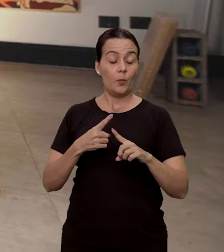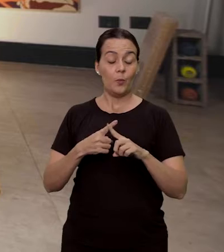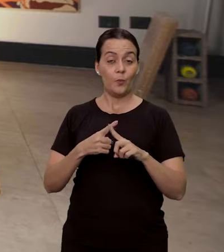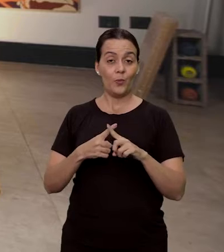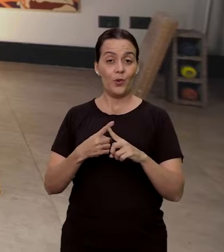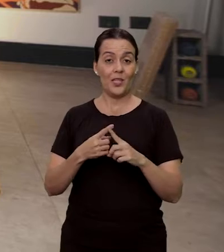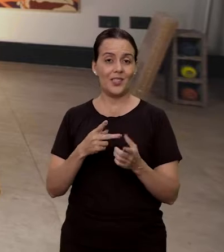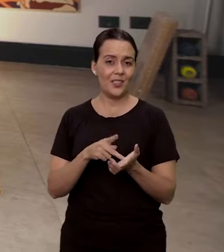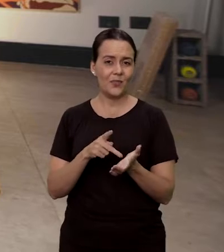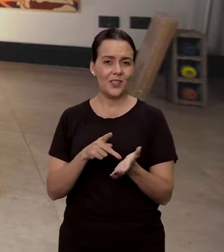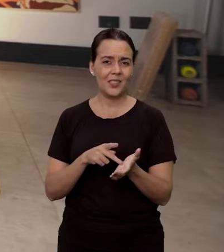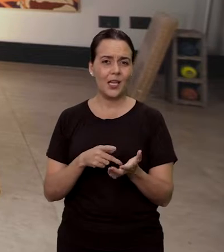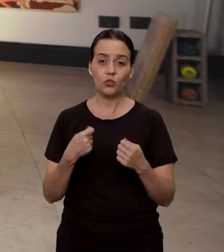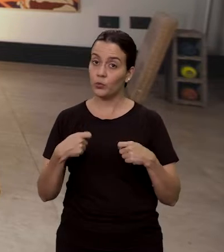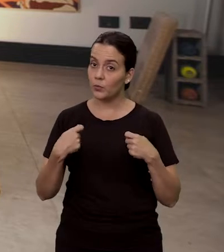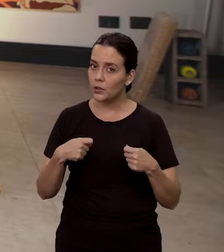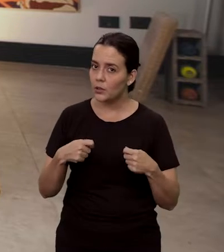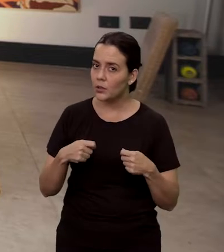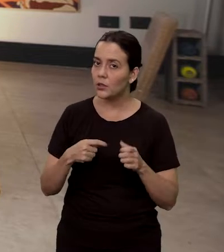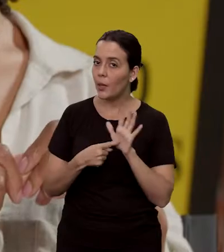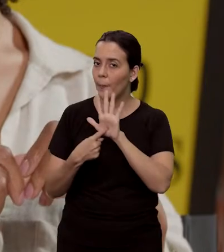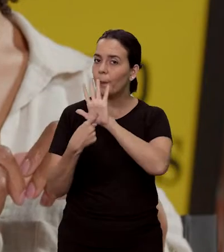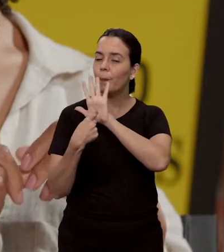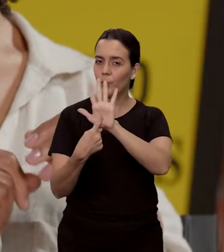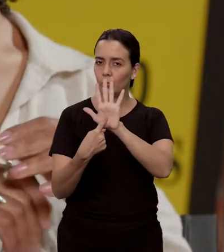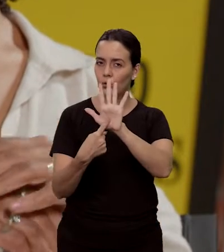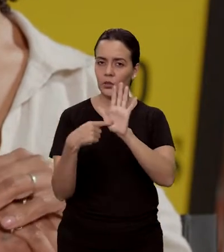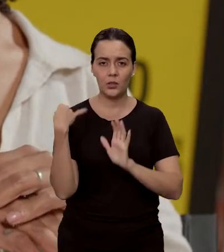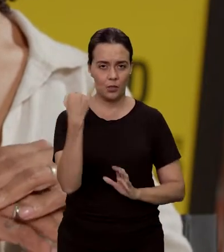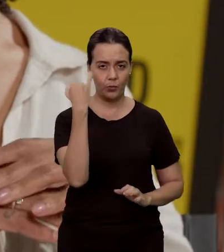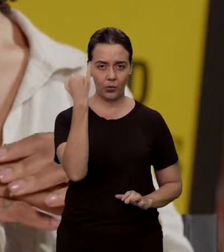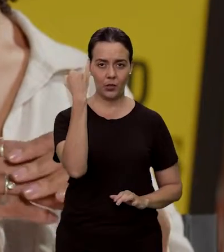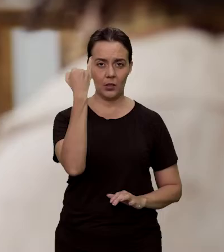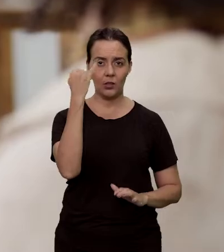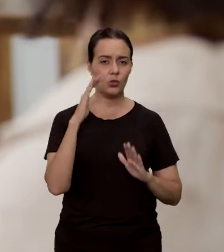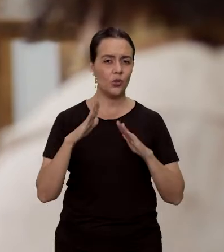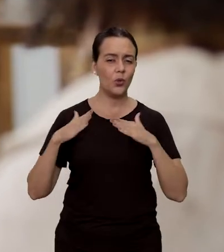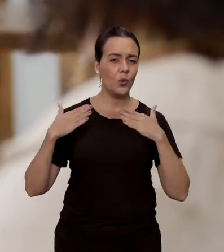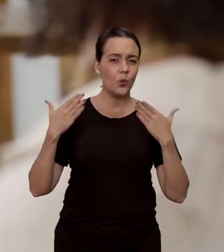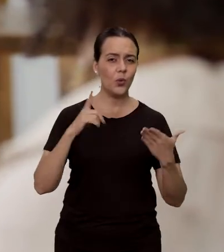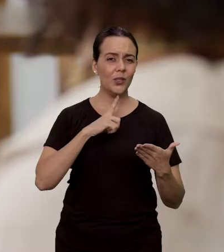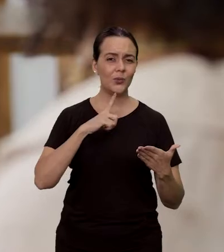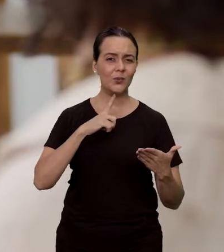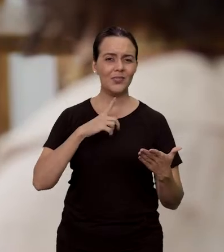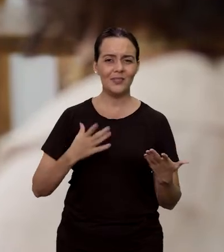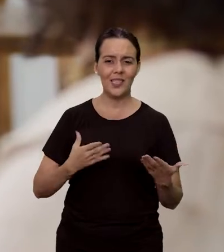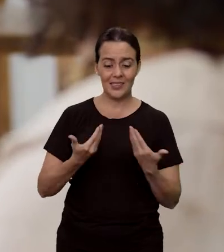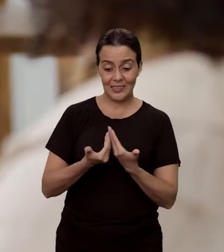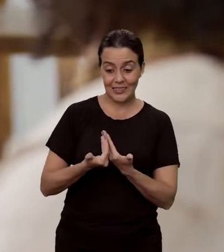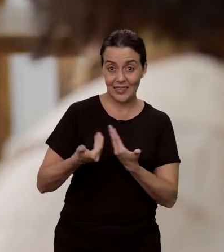uma questão que a gente precisa também trazer, que é muito importante, que quando há essa ruptura,